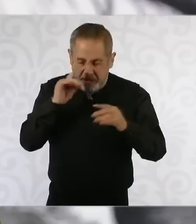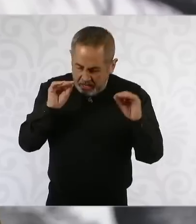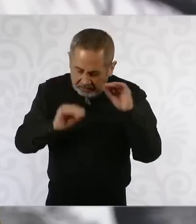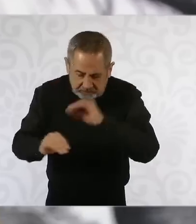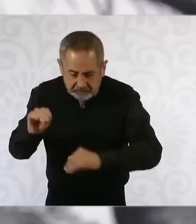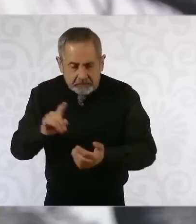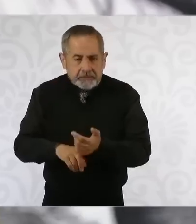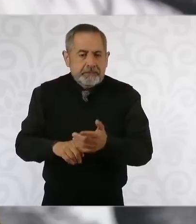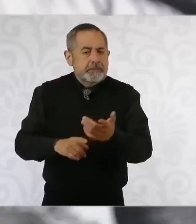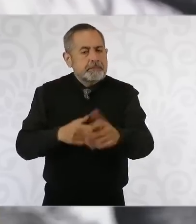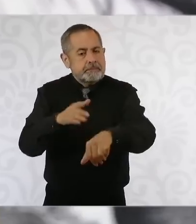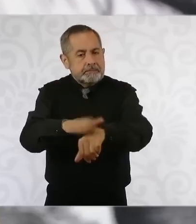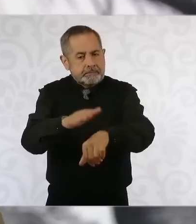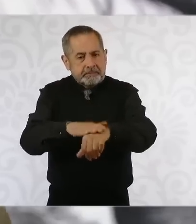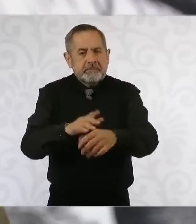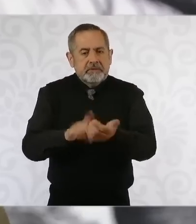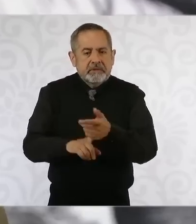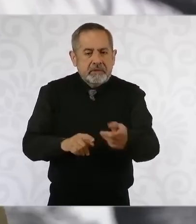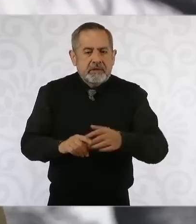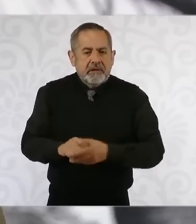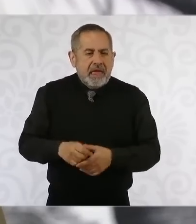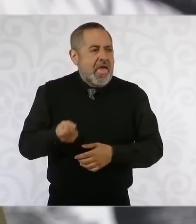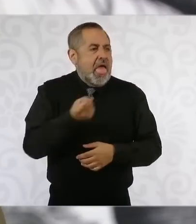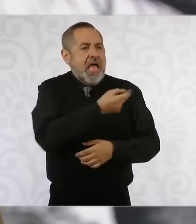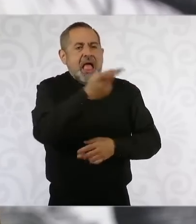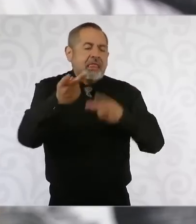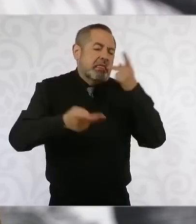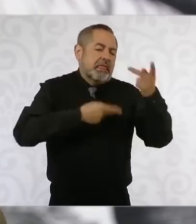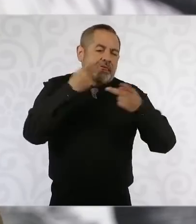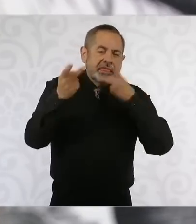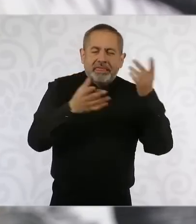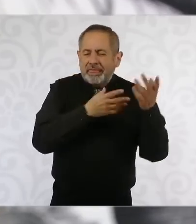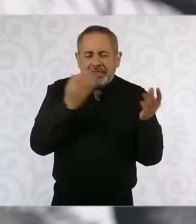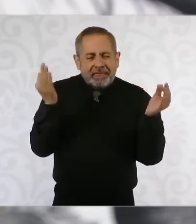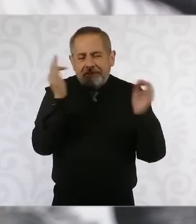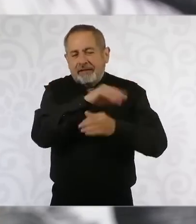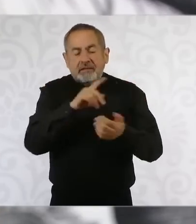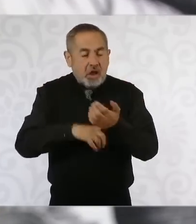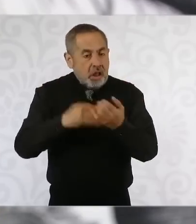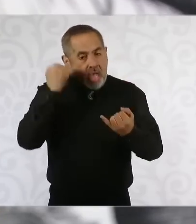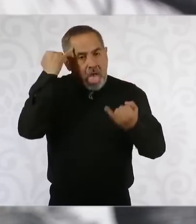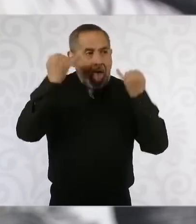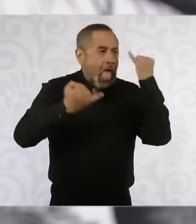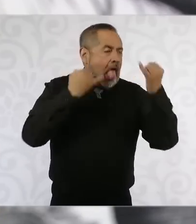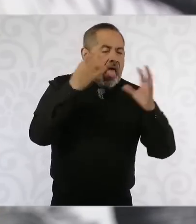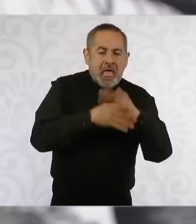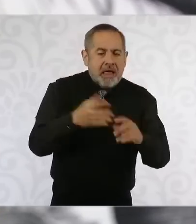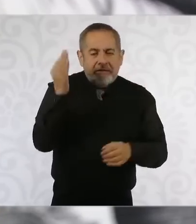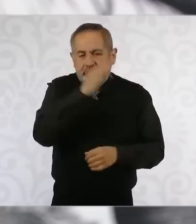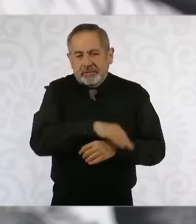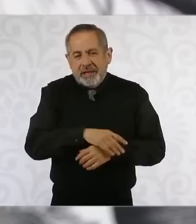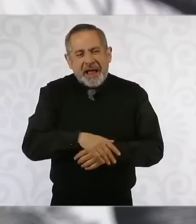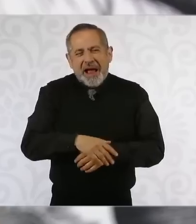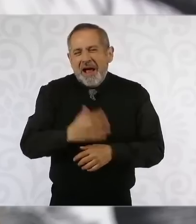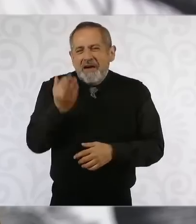compañeros de fetichismo de la mercancía de mucha imaginación y de mucha publicidad sobre todo a